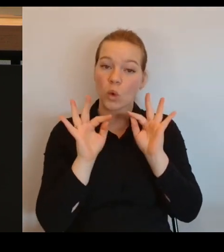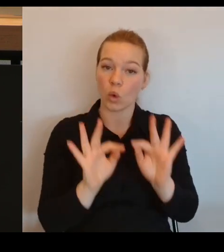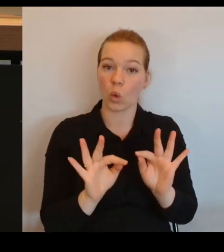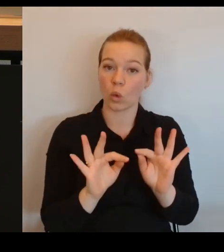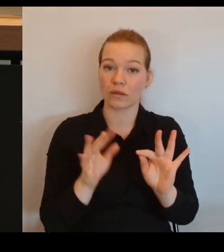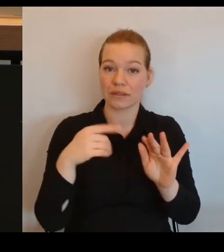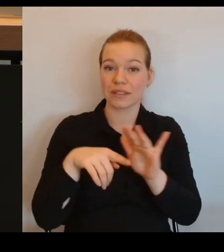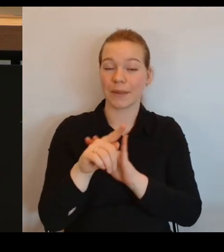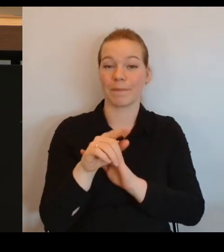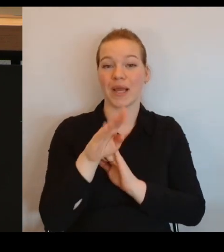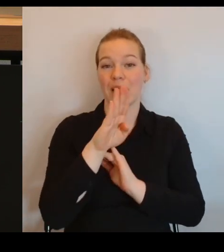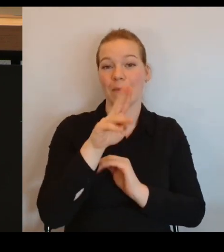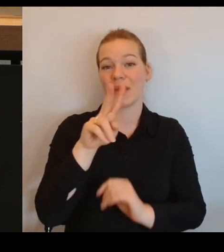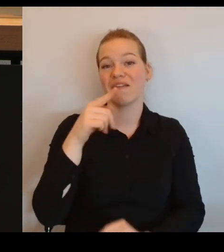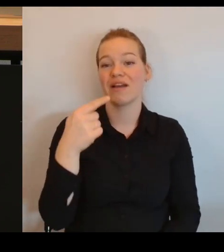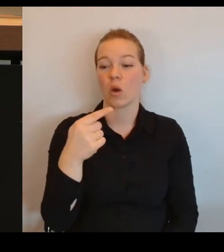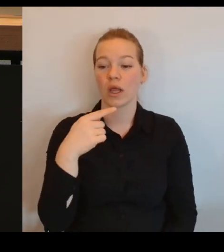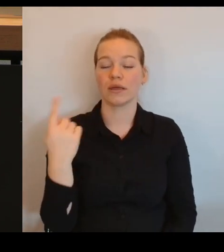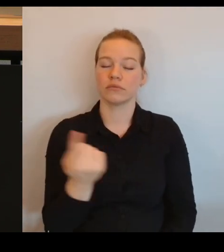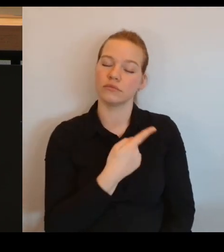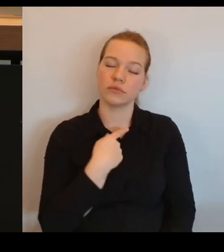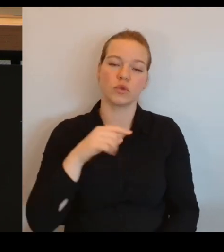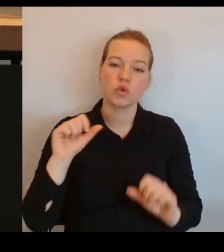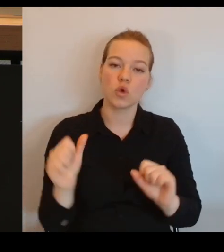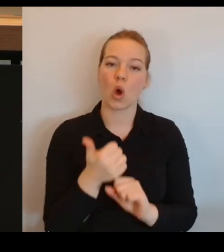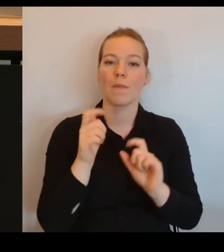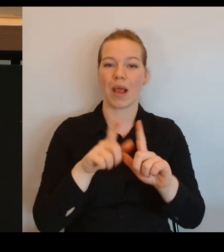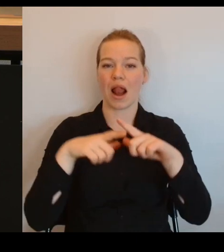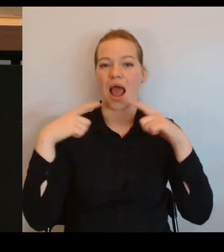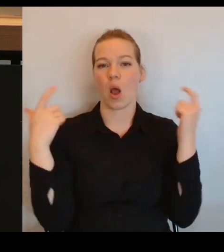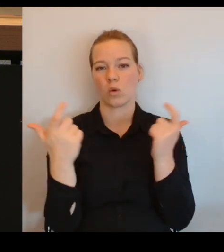lassen Sie uns deshalb gemeinsam die Vorstände einladen und